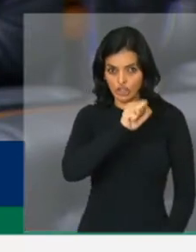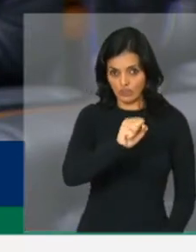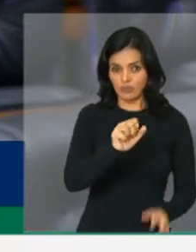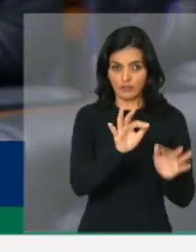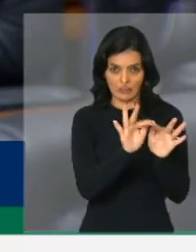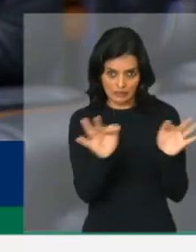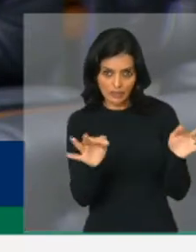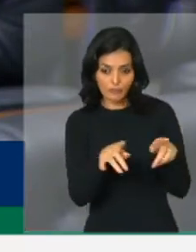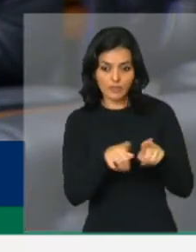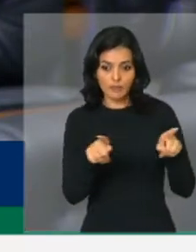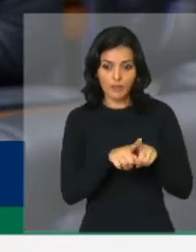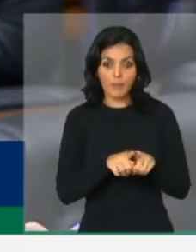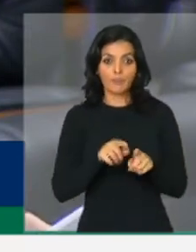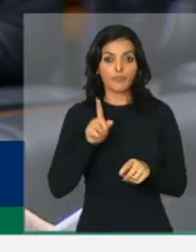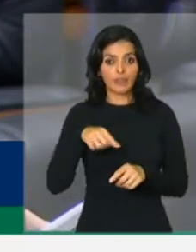ALÉM DESSA MP ACABAR COM OS